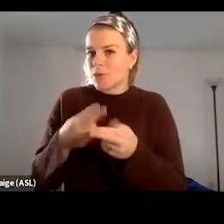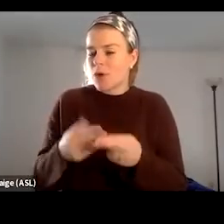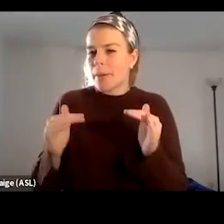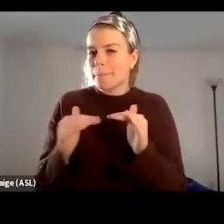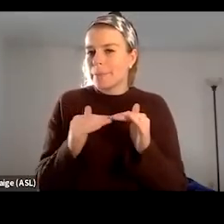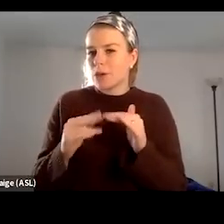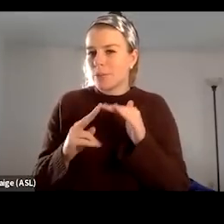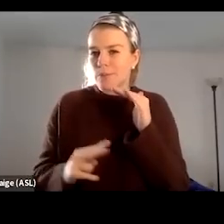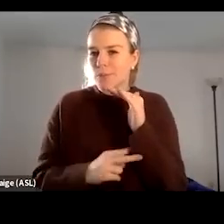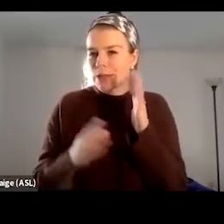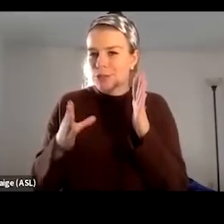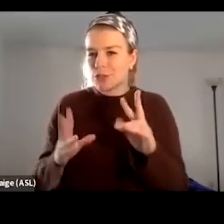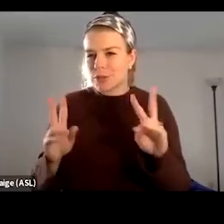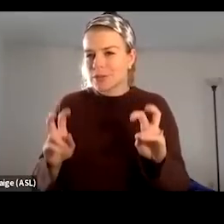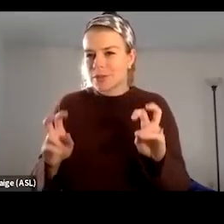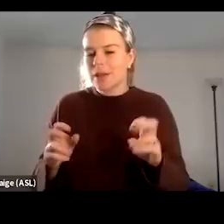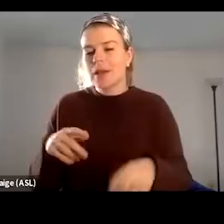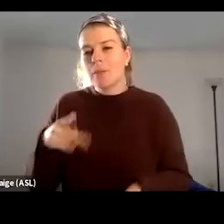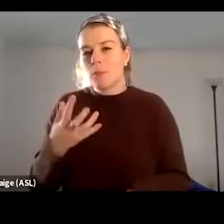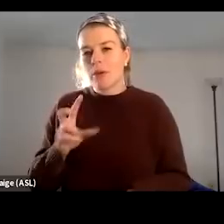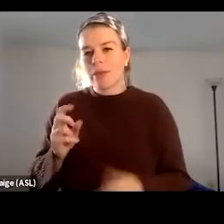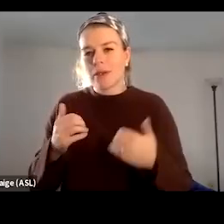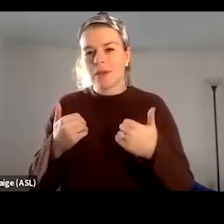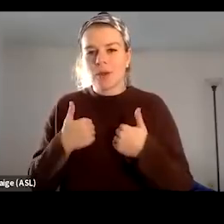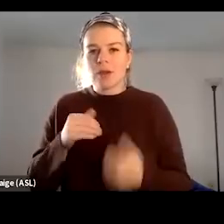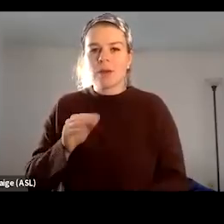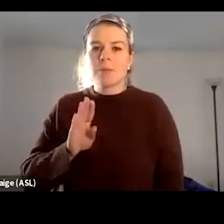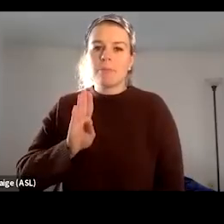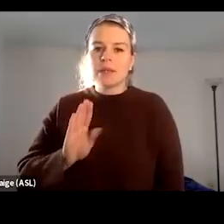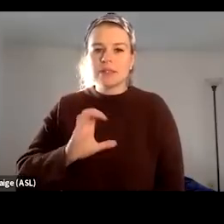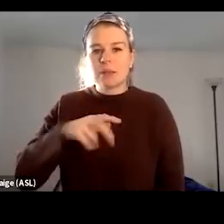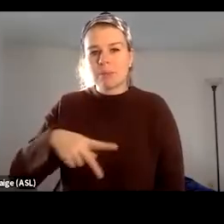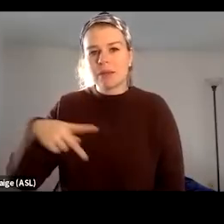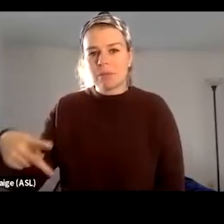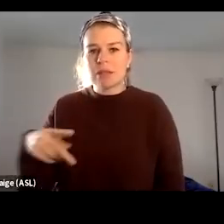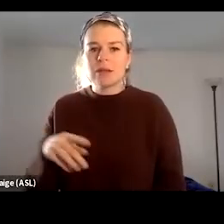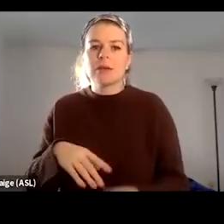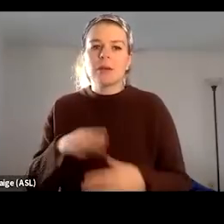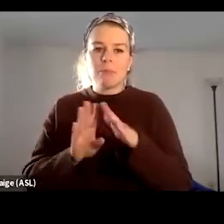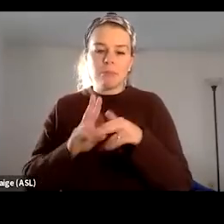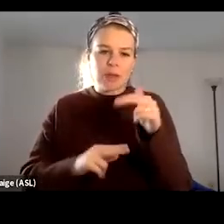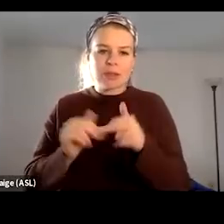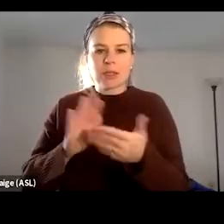En Portland tenemos un modelo de construcción de comunidad con proveedores pares, o BCPP por sus siglas en inglés. En nuestros estudios hemos preguntado a las personas